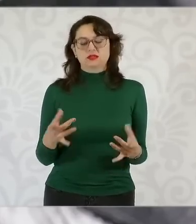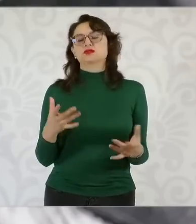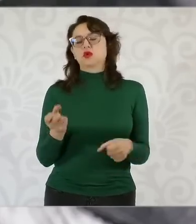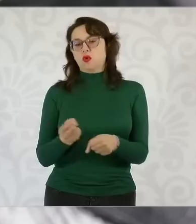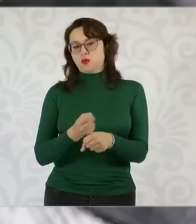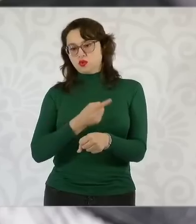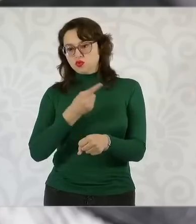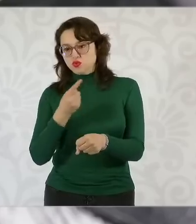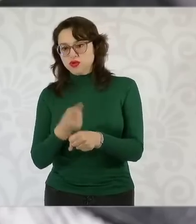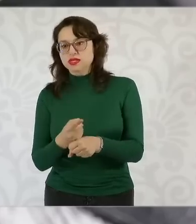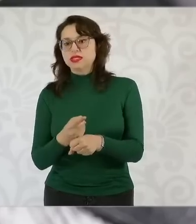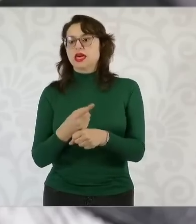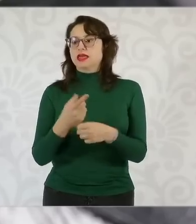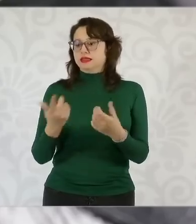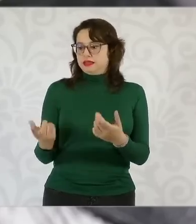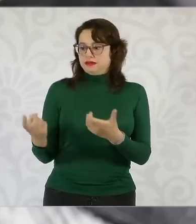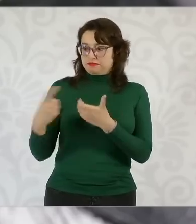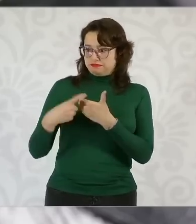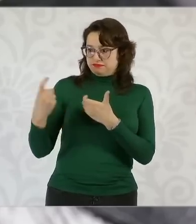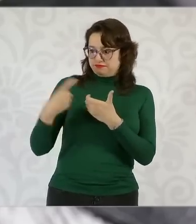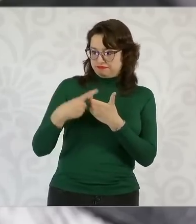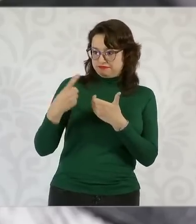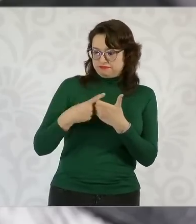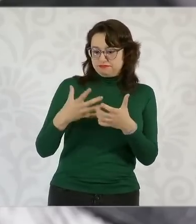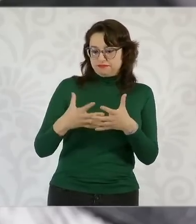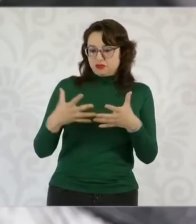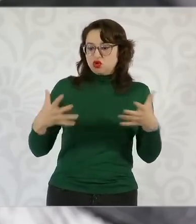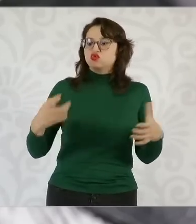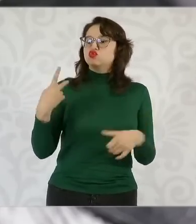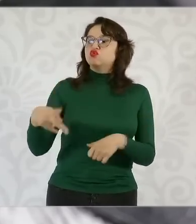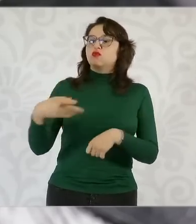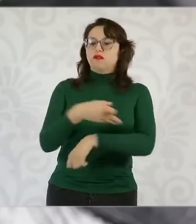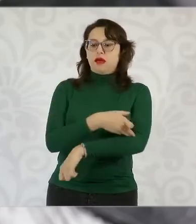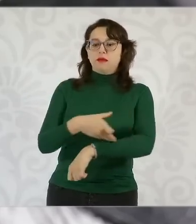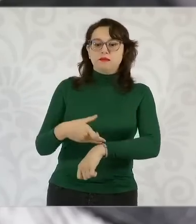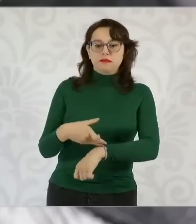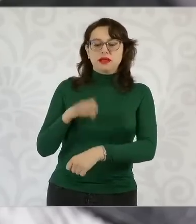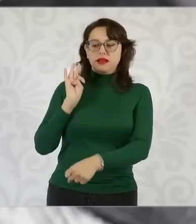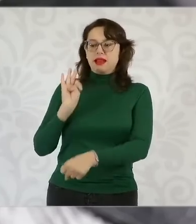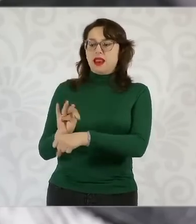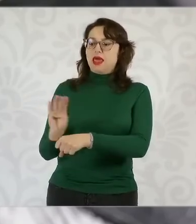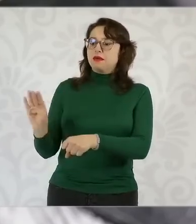para nuestros equipos de asociados y sus familias y contribuir a que ellos mejor en su calidad de